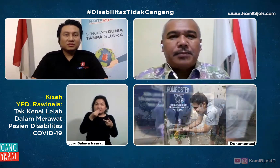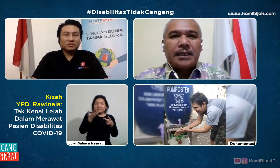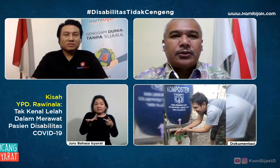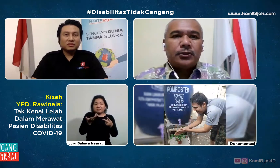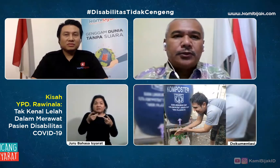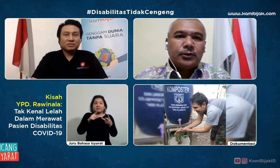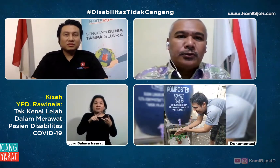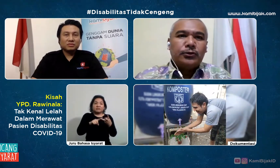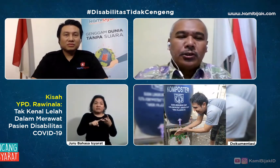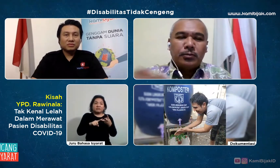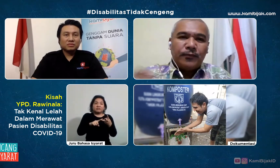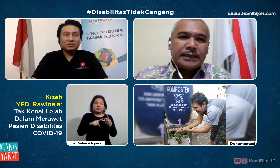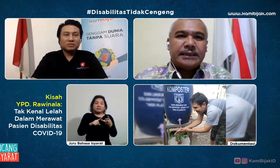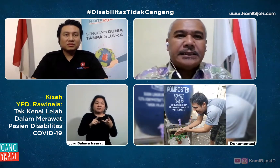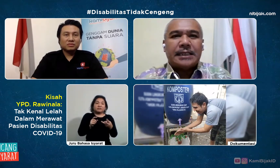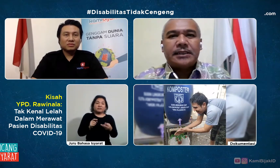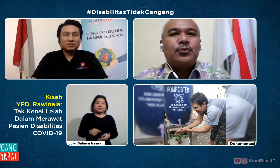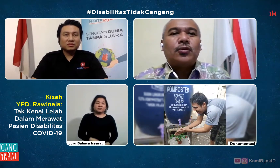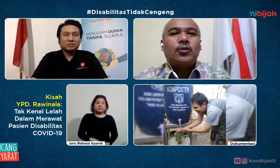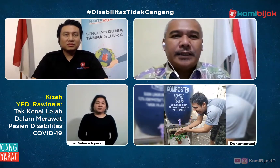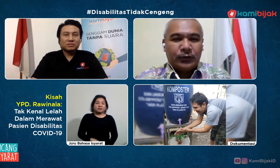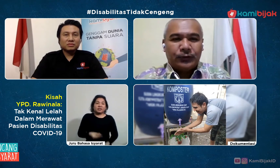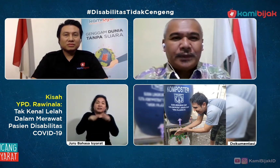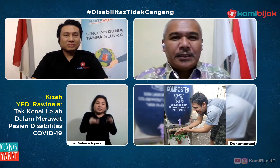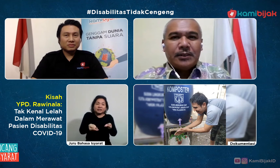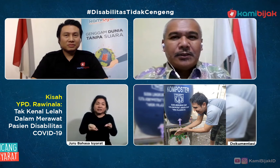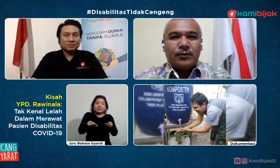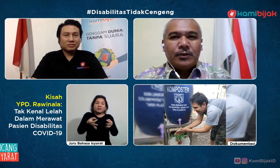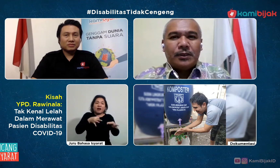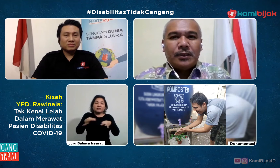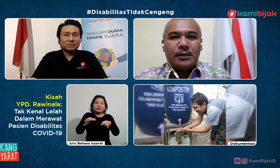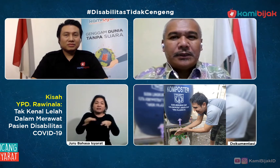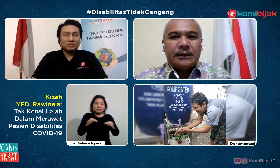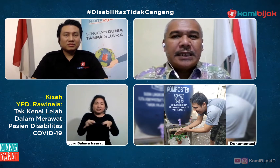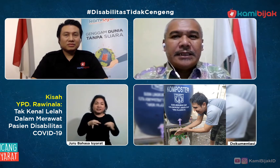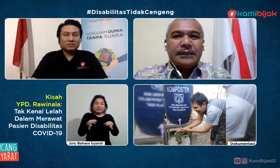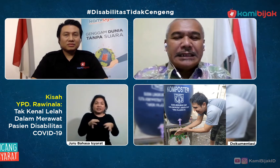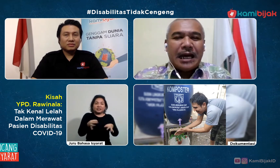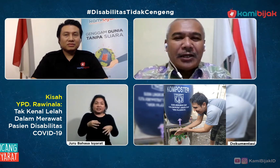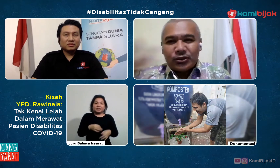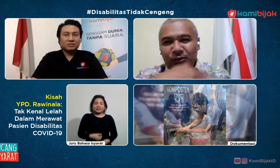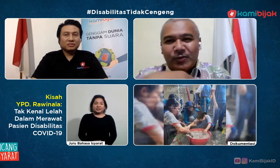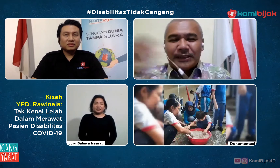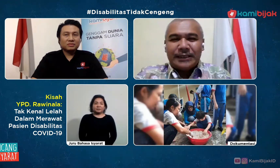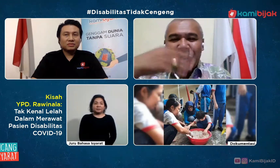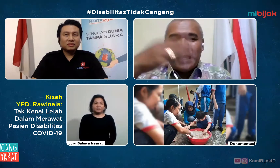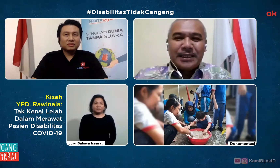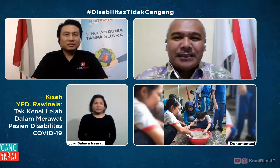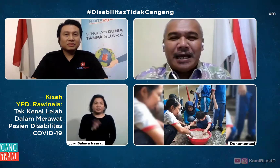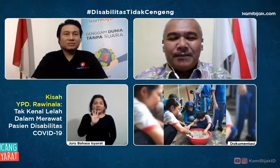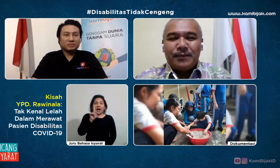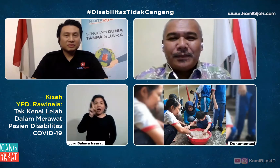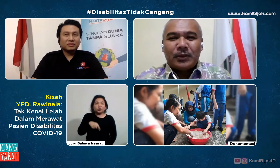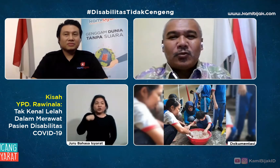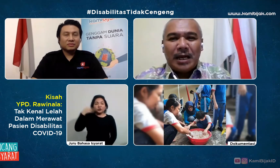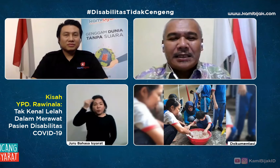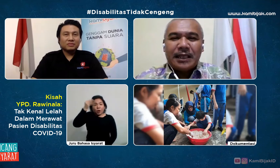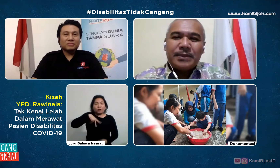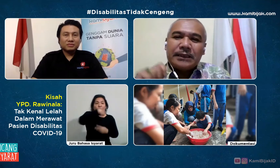Paling gak bisa membantu untuk memfasilitasi kebutuhan itu jadi tidak harus keluar dalam di dalam rumah